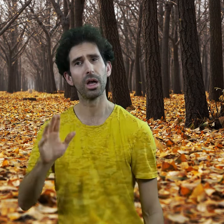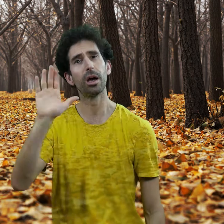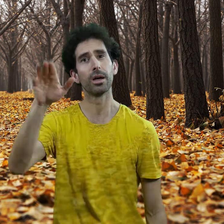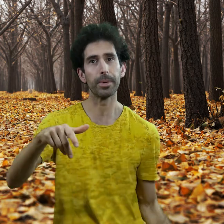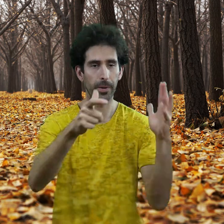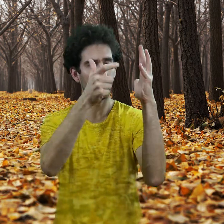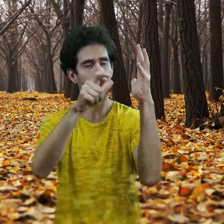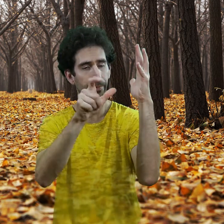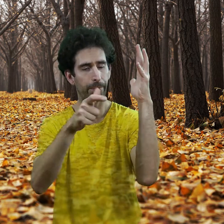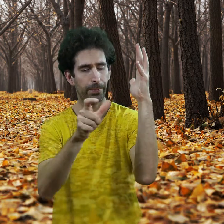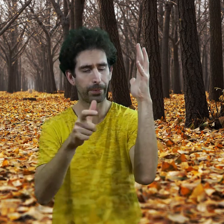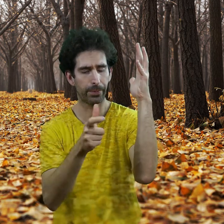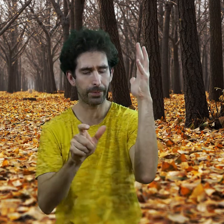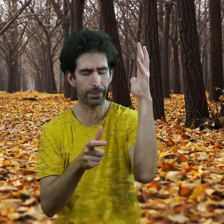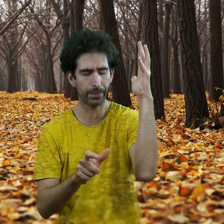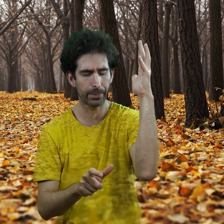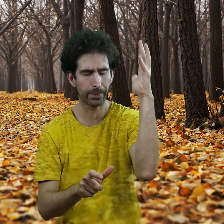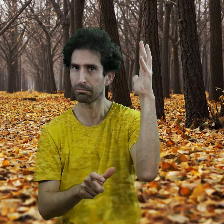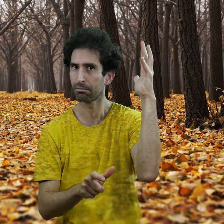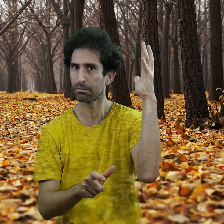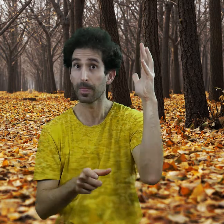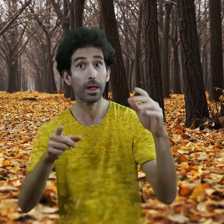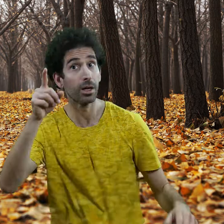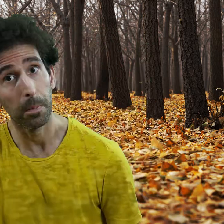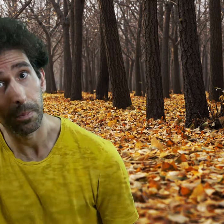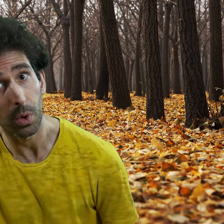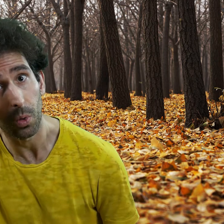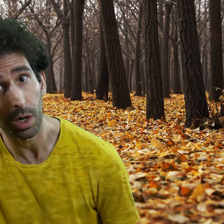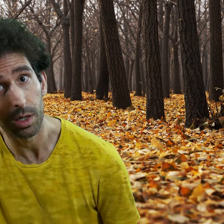puis elles tombent jusqu'au sol. Pourquoi ?